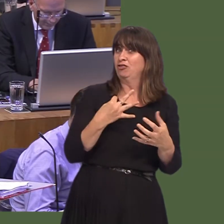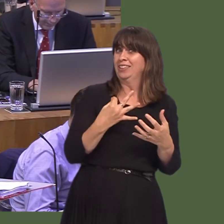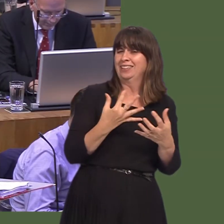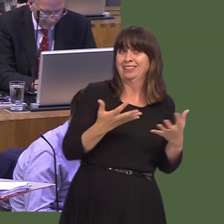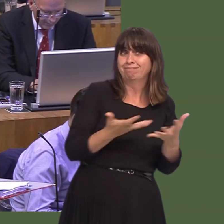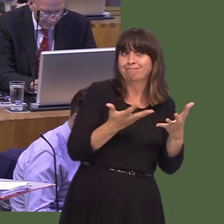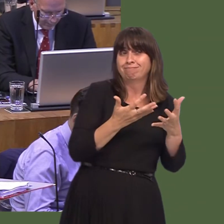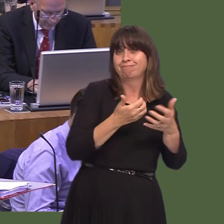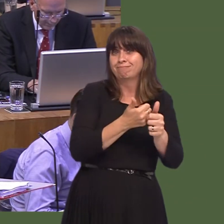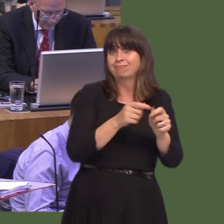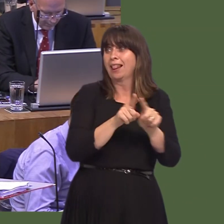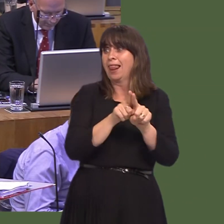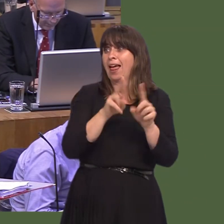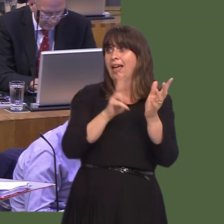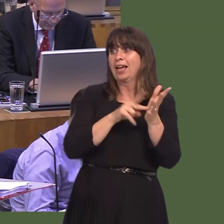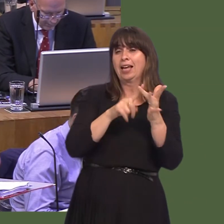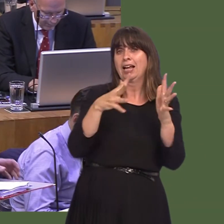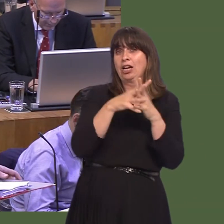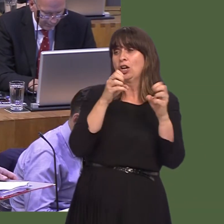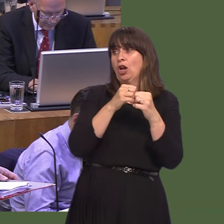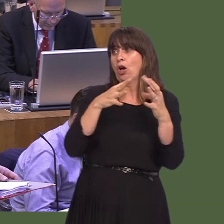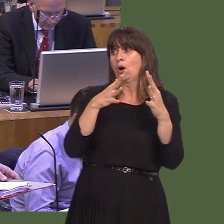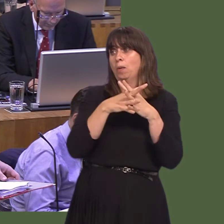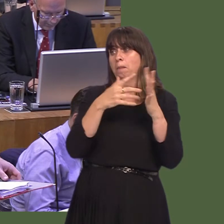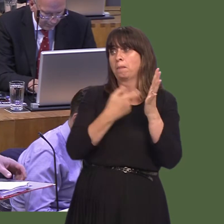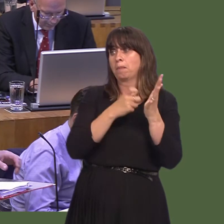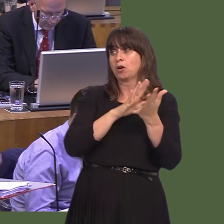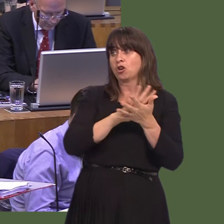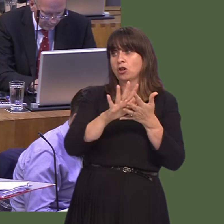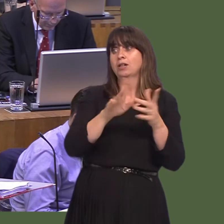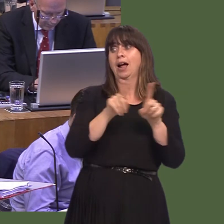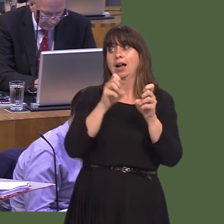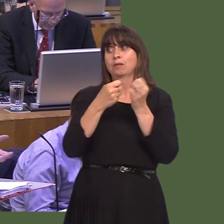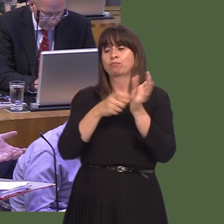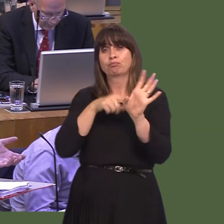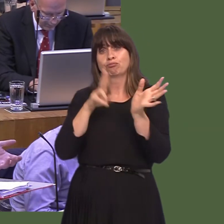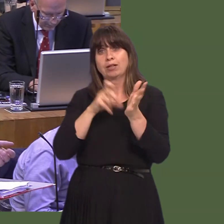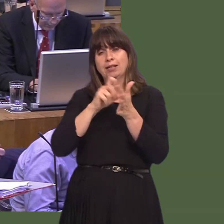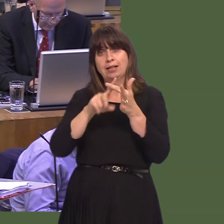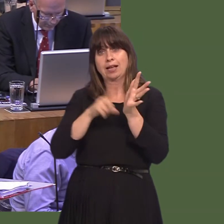fel y rhai yn Niwbwrch a Bryn Celli Ddu, i fuddsoddiadau mawr fel gwella gwasanaethau i ymwelwyr yng nghastell Biwmares.